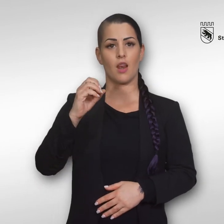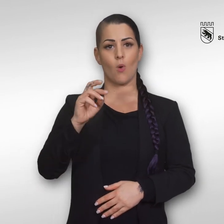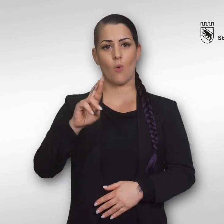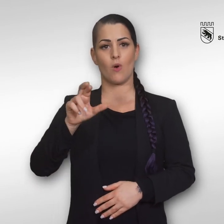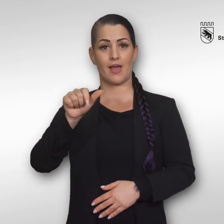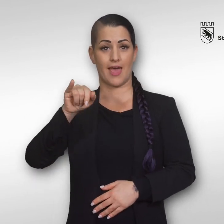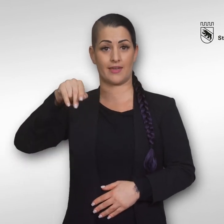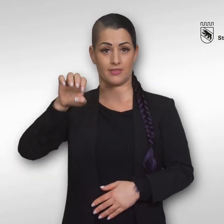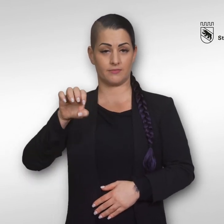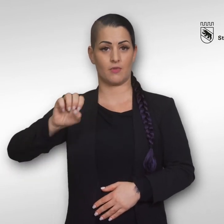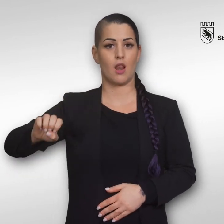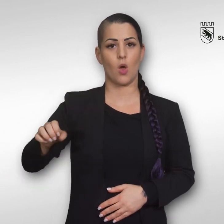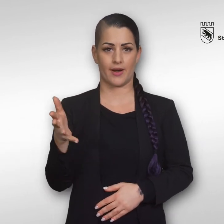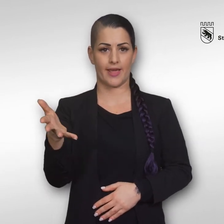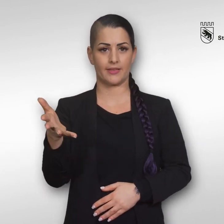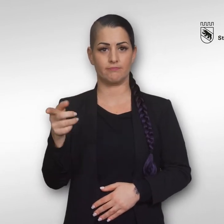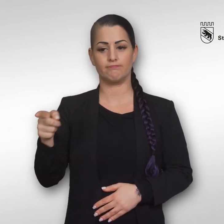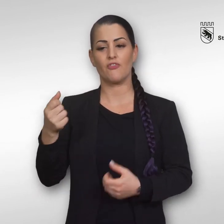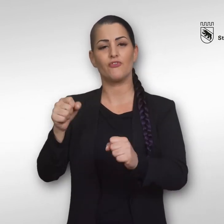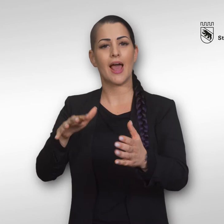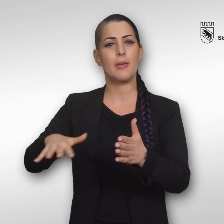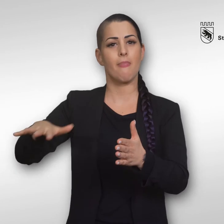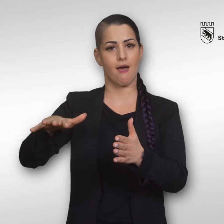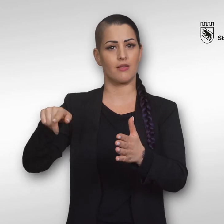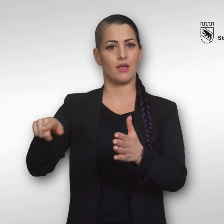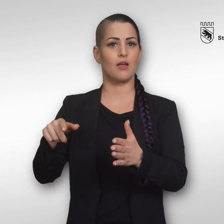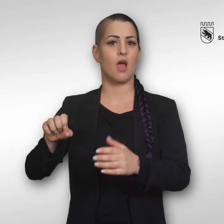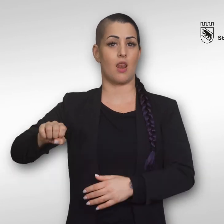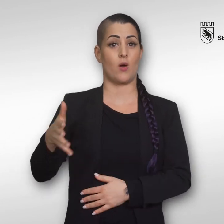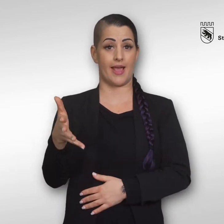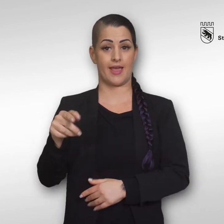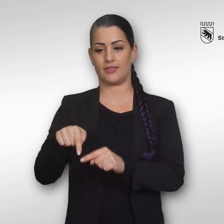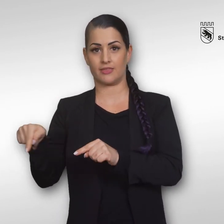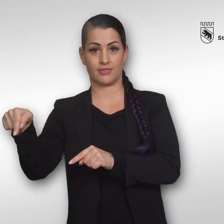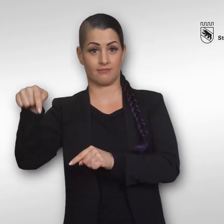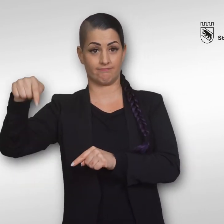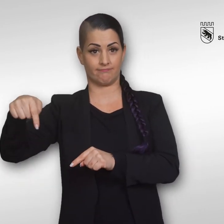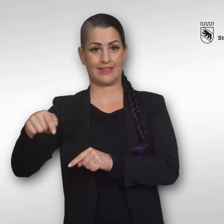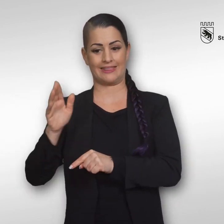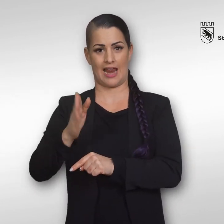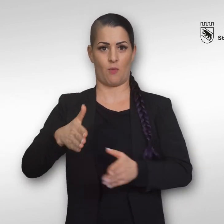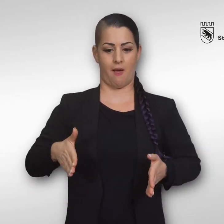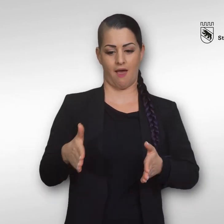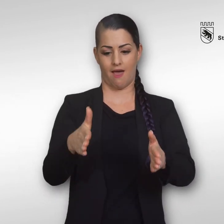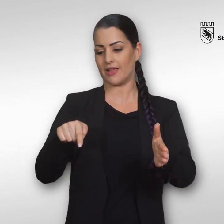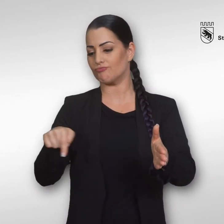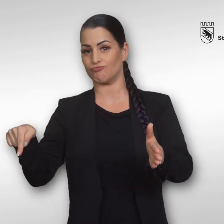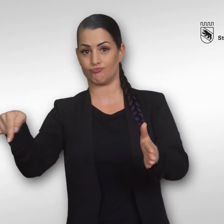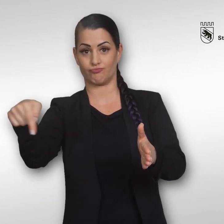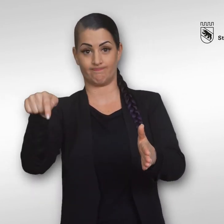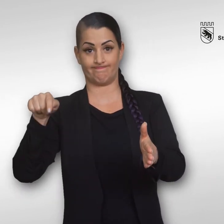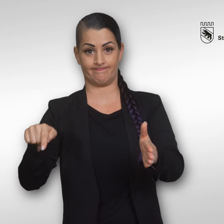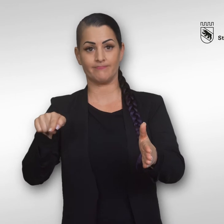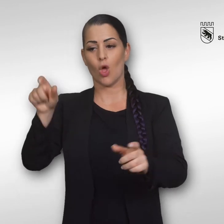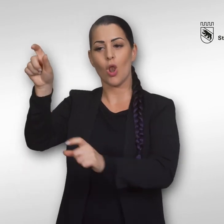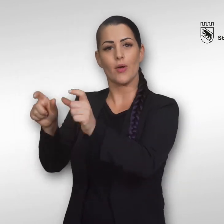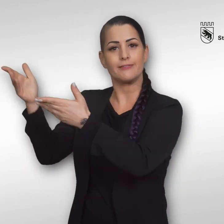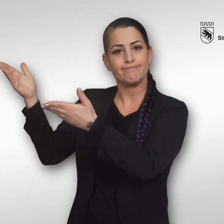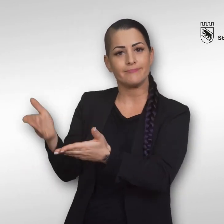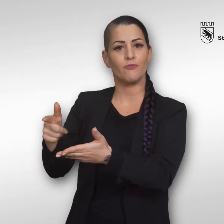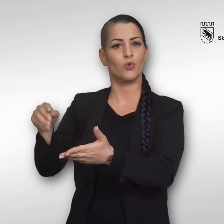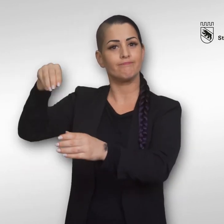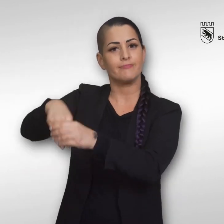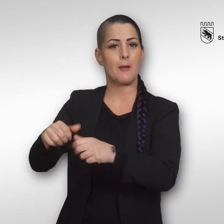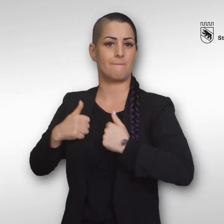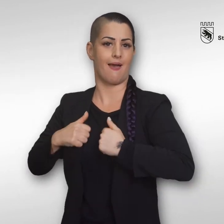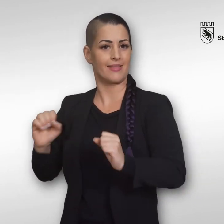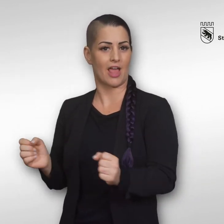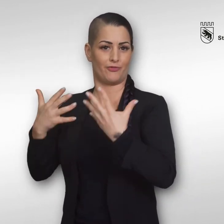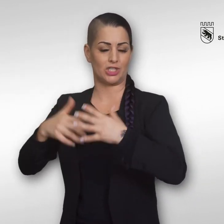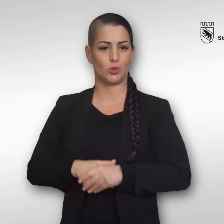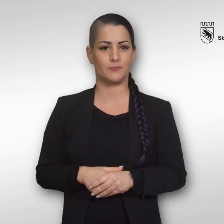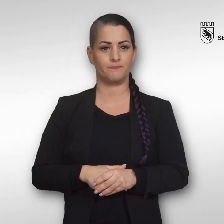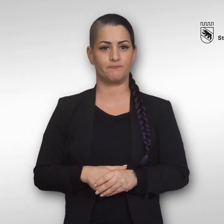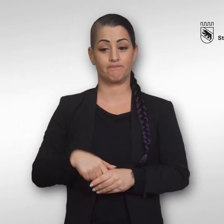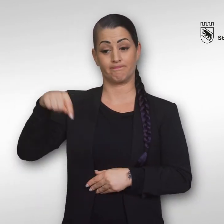Das direkt an der Aare gelegene Freibad Lorraine lädt zu einem erfrischenden Bad in der Aare ein.